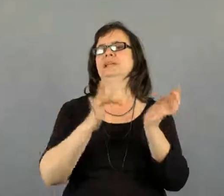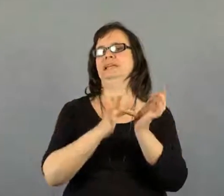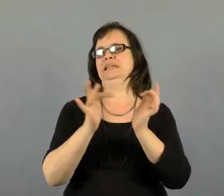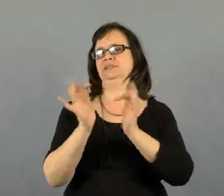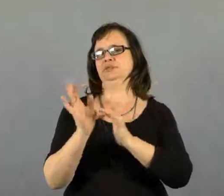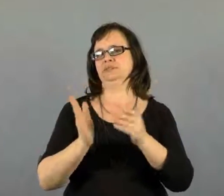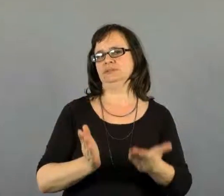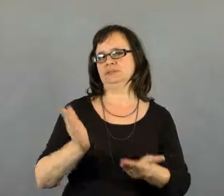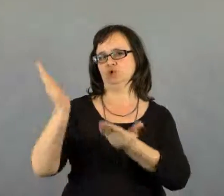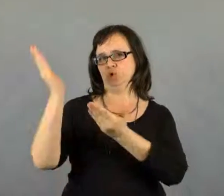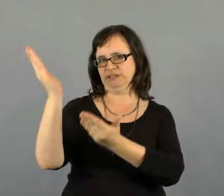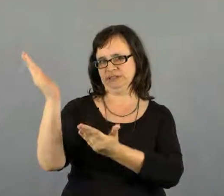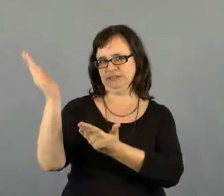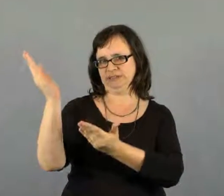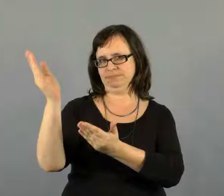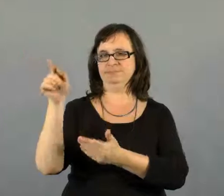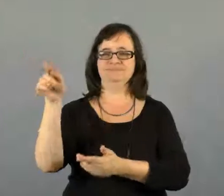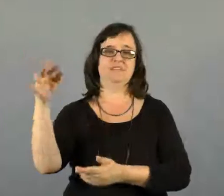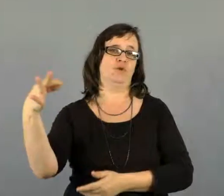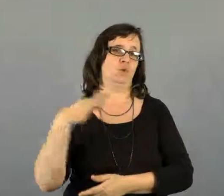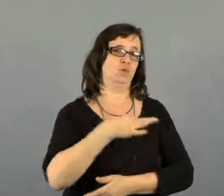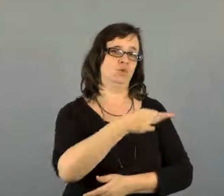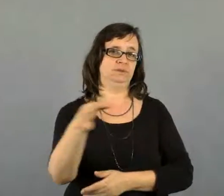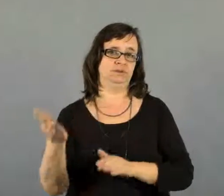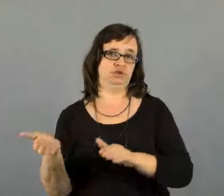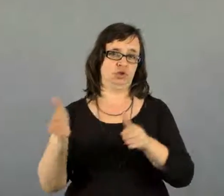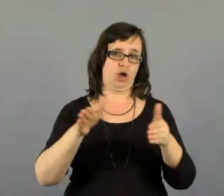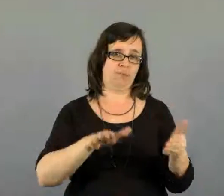Jesus Christus ist für uns gestorben